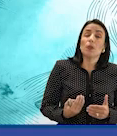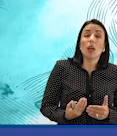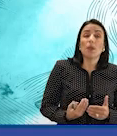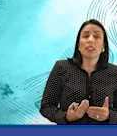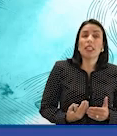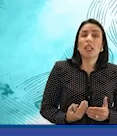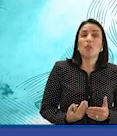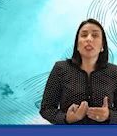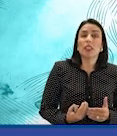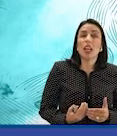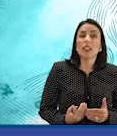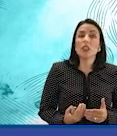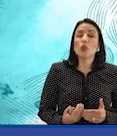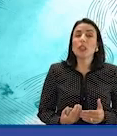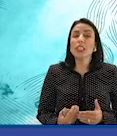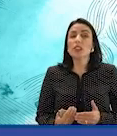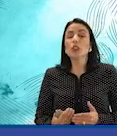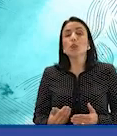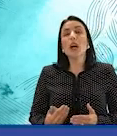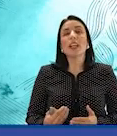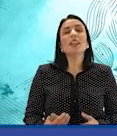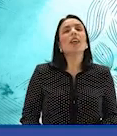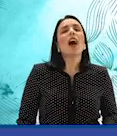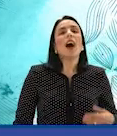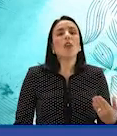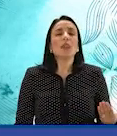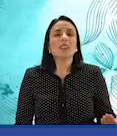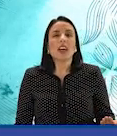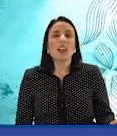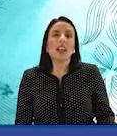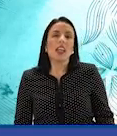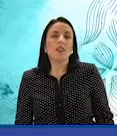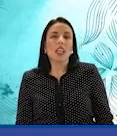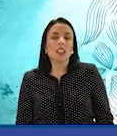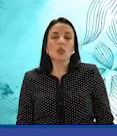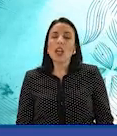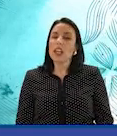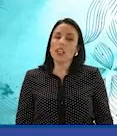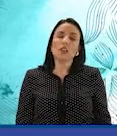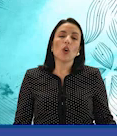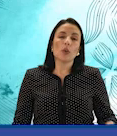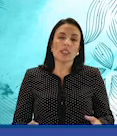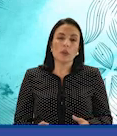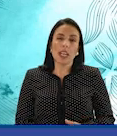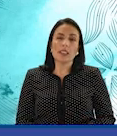la partida de materiales y suministros para aumentar la de bienes duraderos o viceversa,